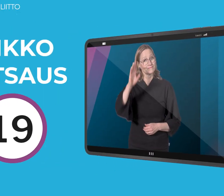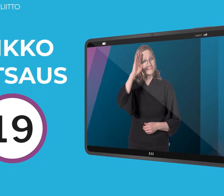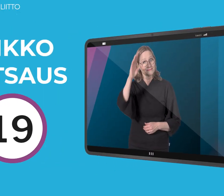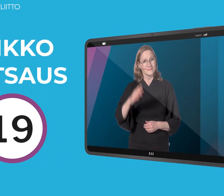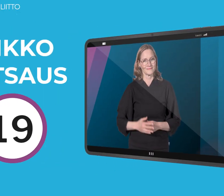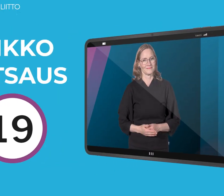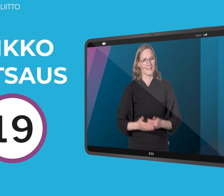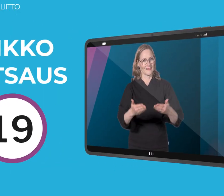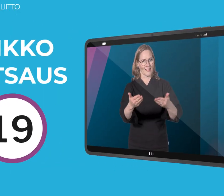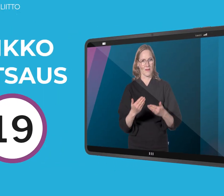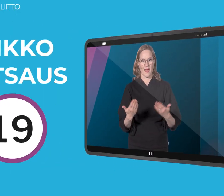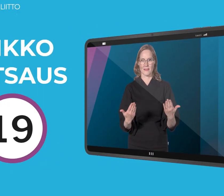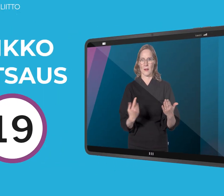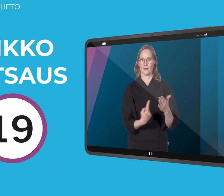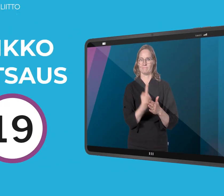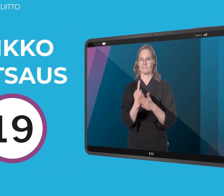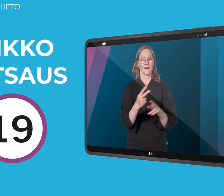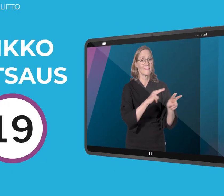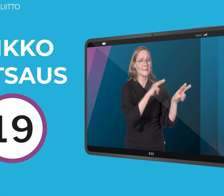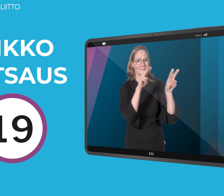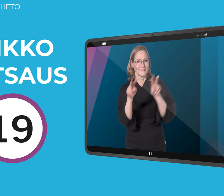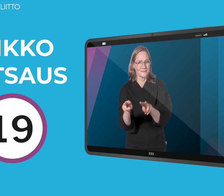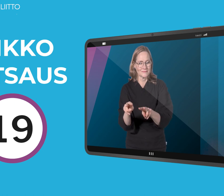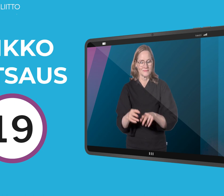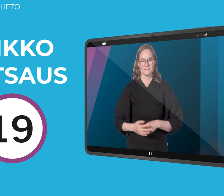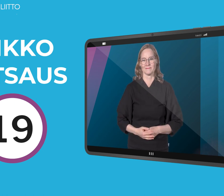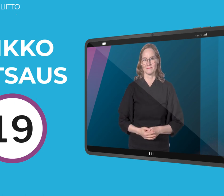Hei! Tervetuloa ajankohtaiskatsauksemme pariin.